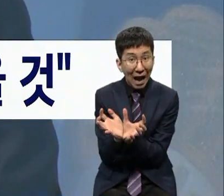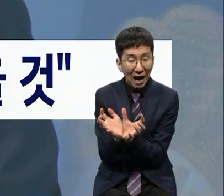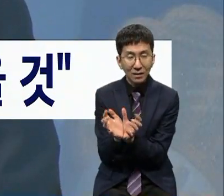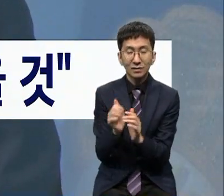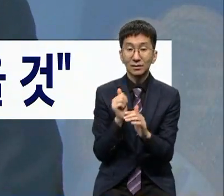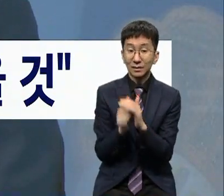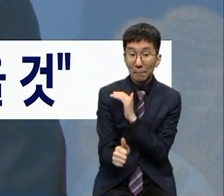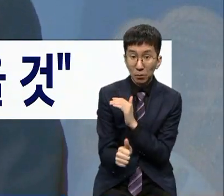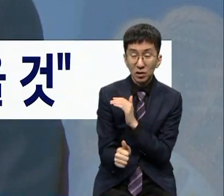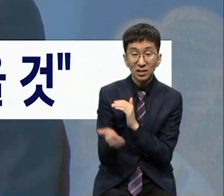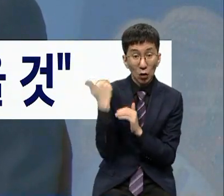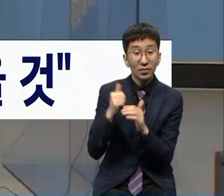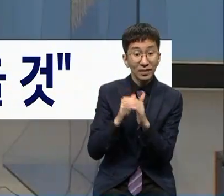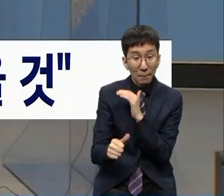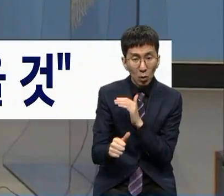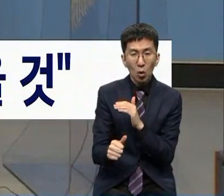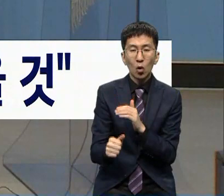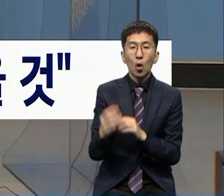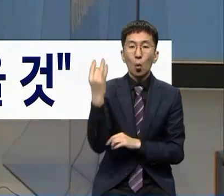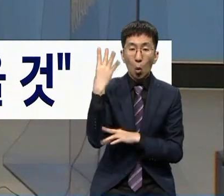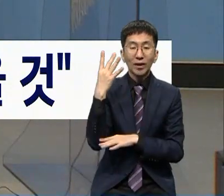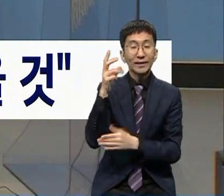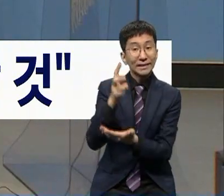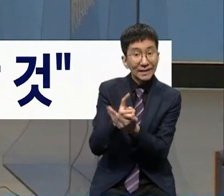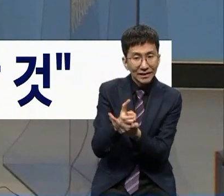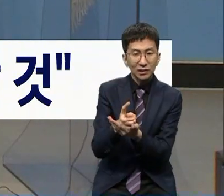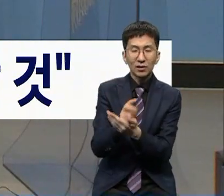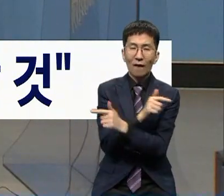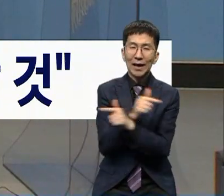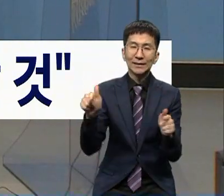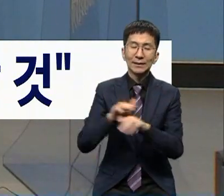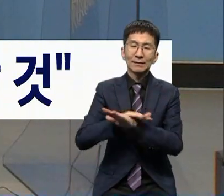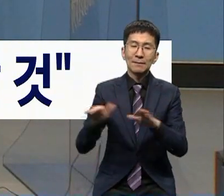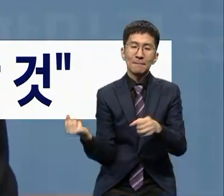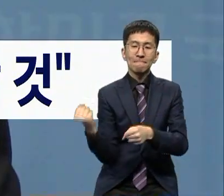대권행을 택했습니다. 지난해 총선 참패 책임론에 대해서는